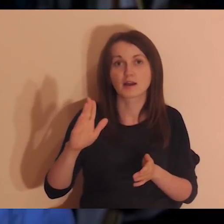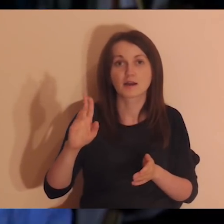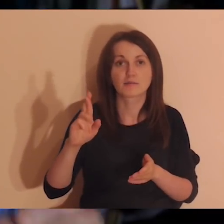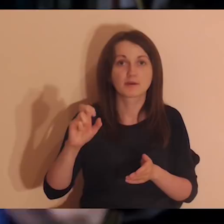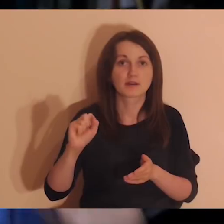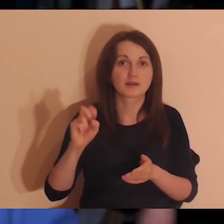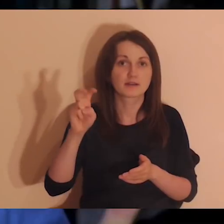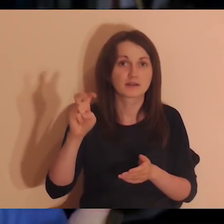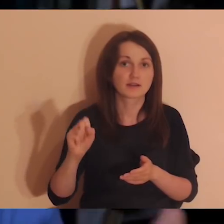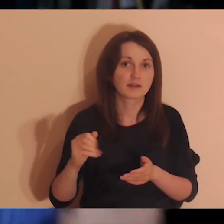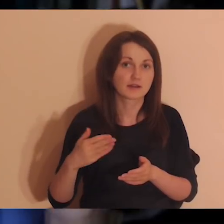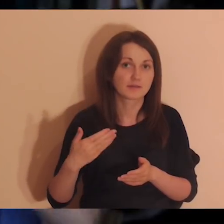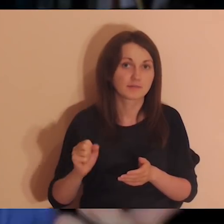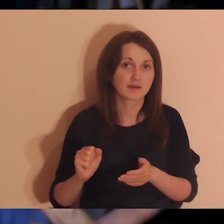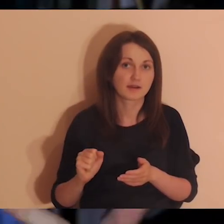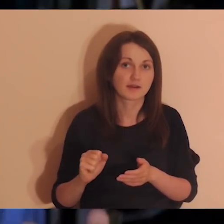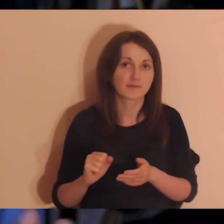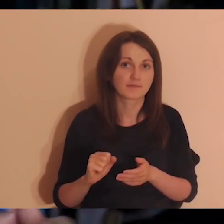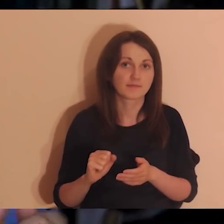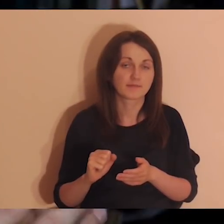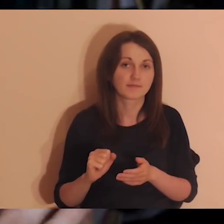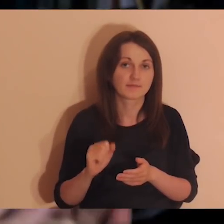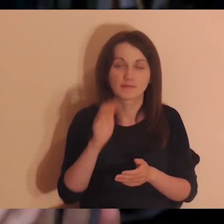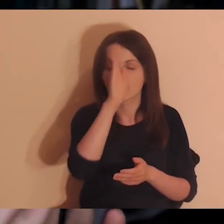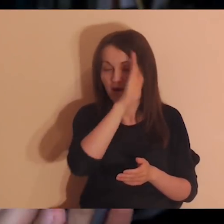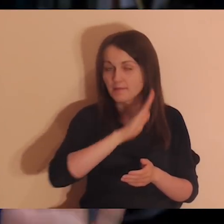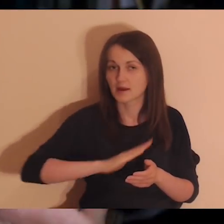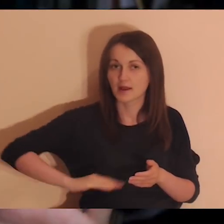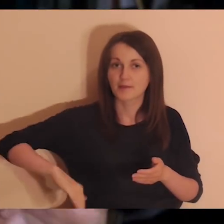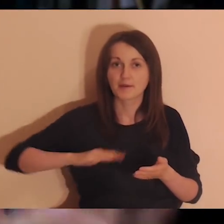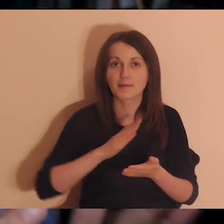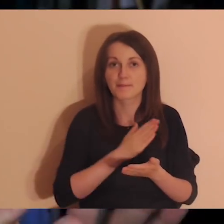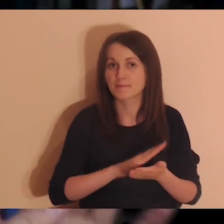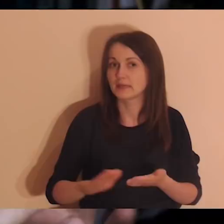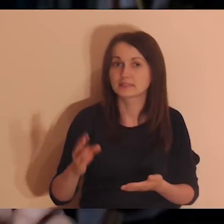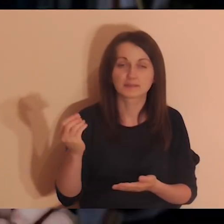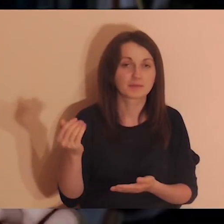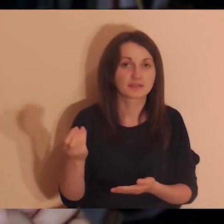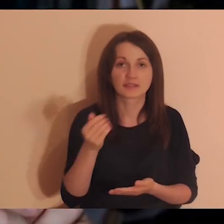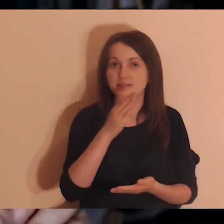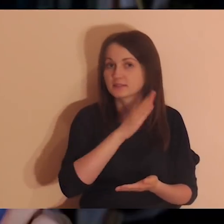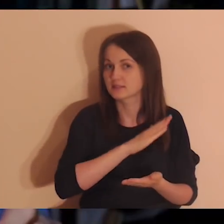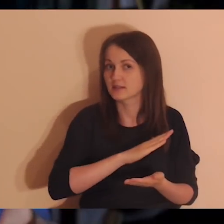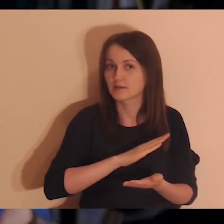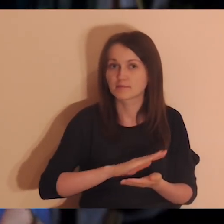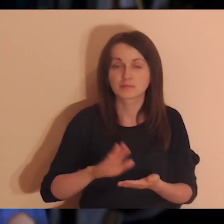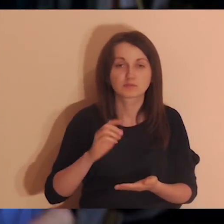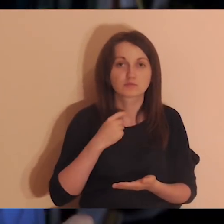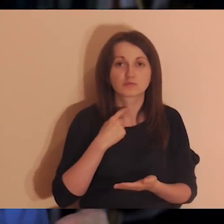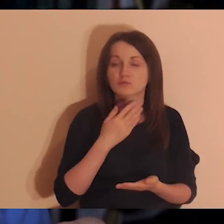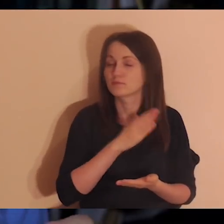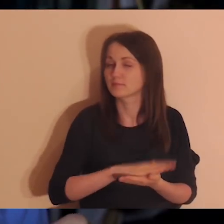Panowie: bez pieniędzy, bez jedzenia, pół dnia medytuje się w ciszy, nie ma się telefonu przy sobie,